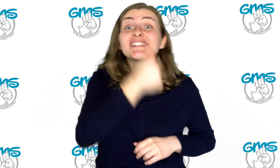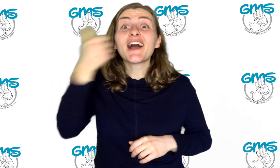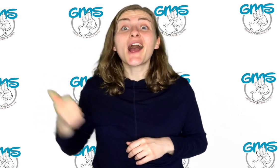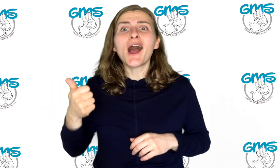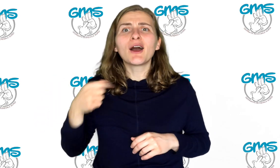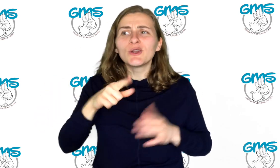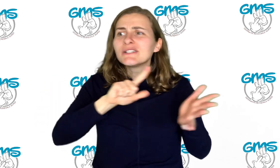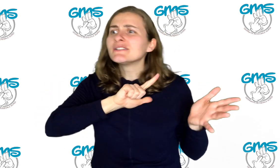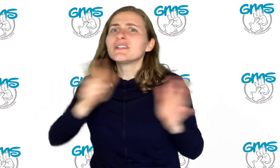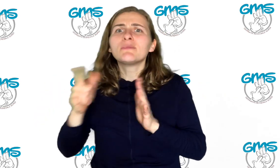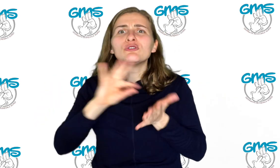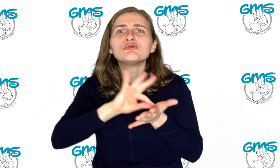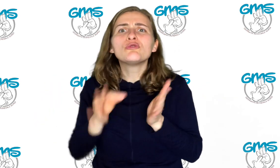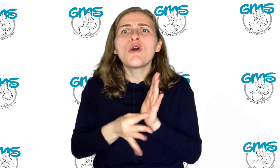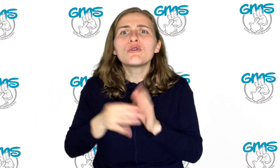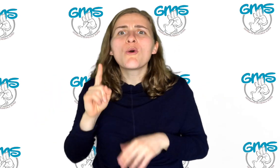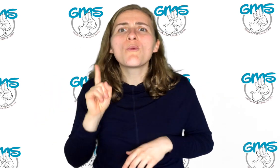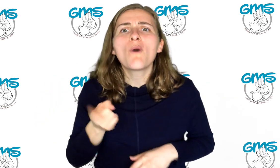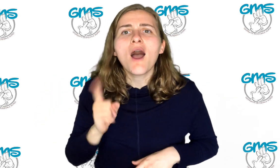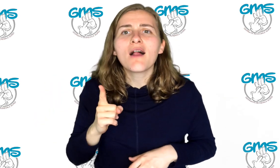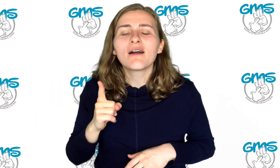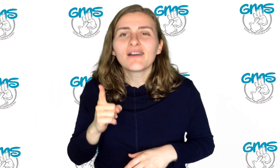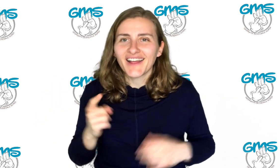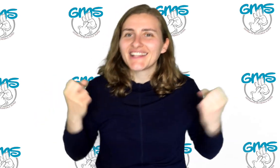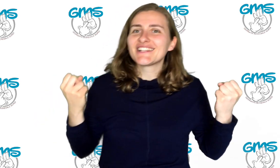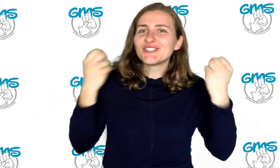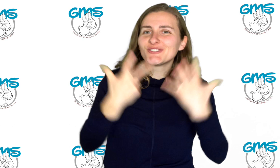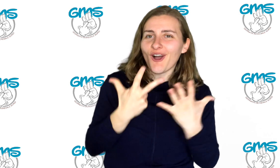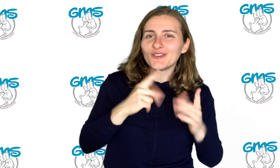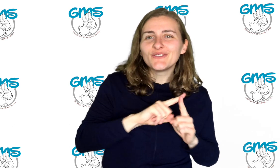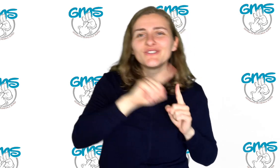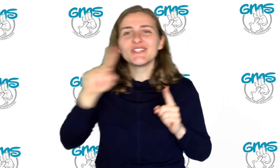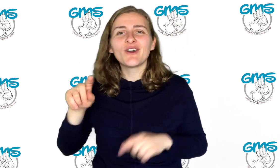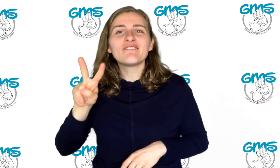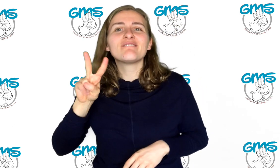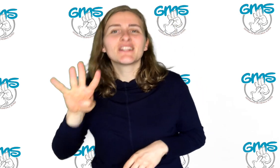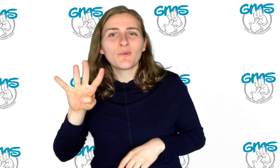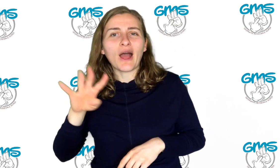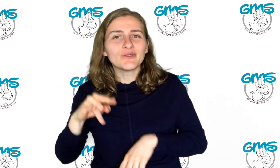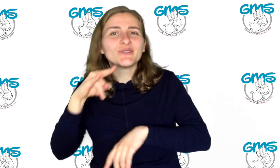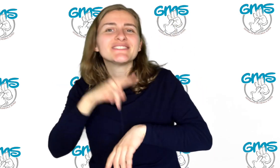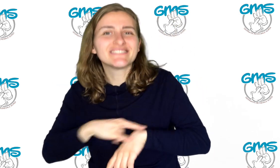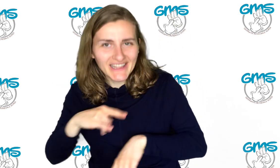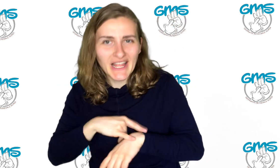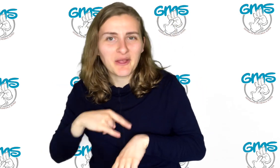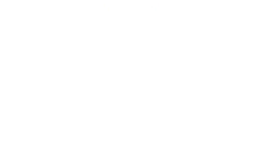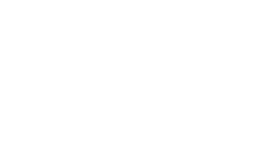Quest'anno la Settimana cade dal 18 al 24 settembre.